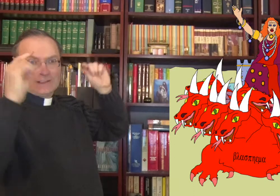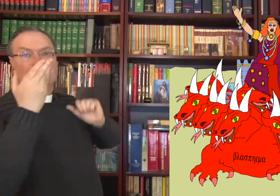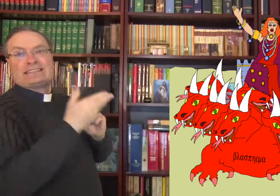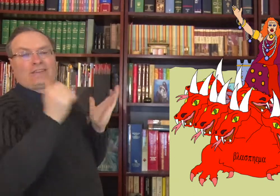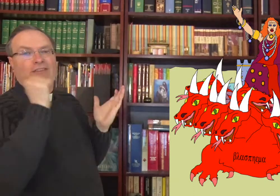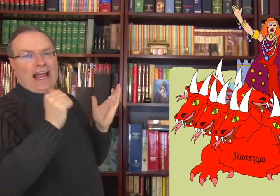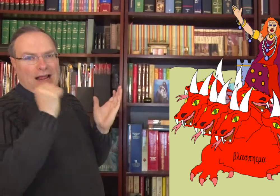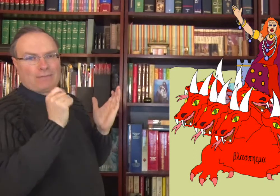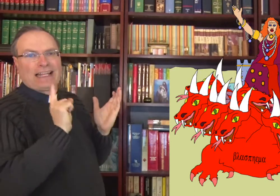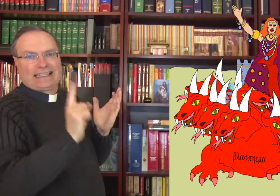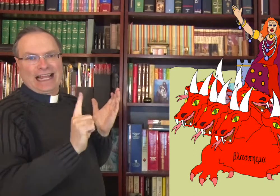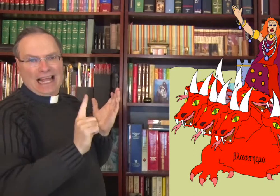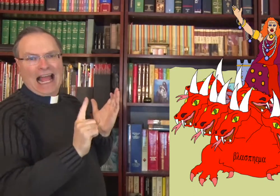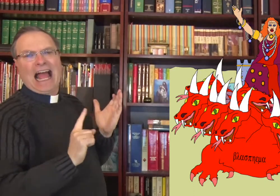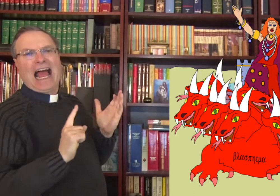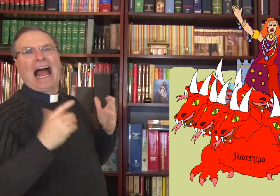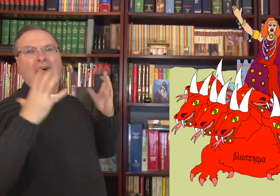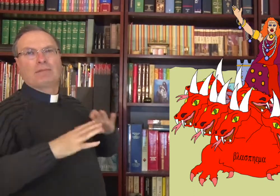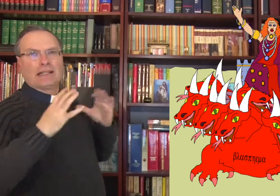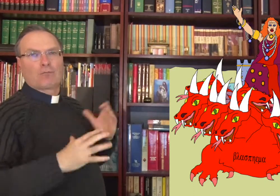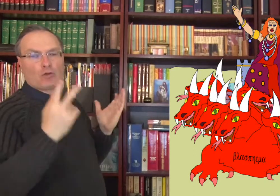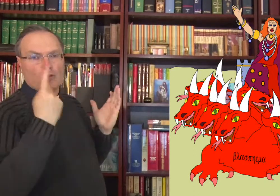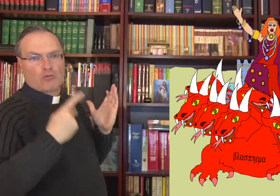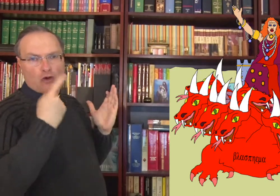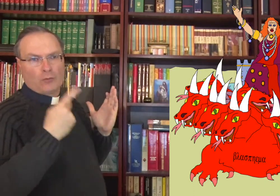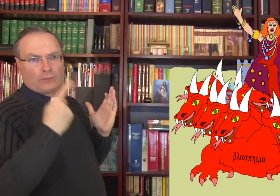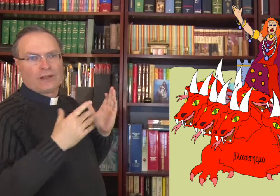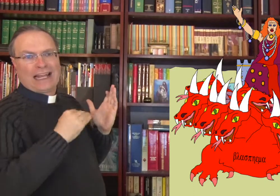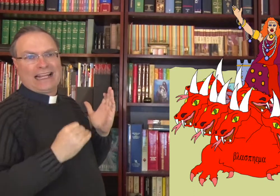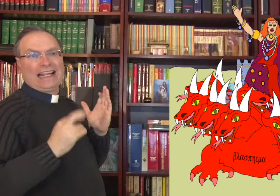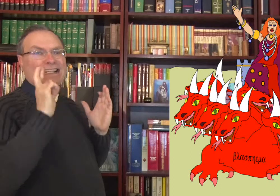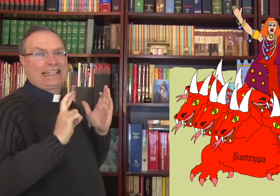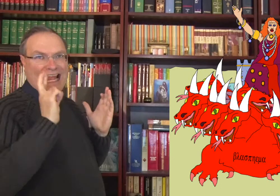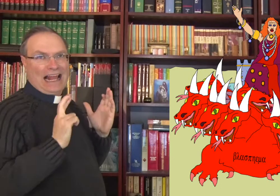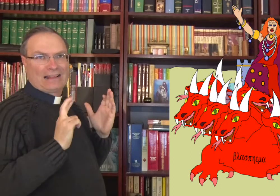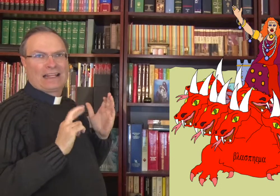Cette femme était habillée de pourpre et d'écarlate